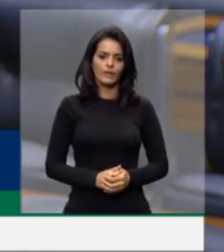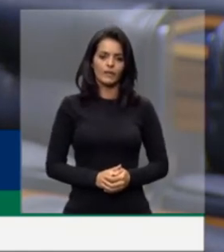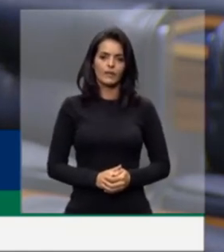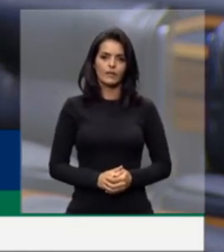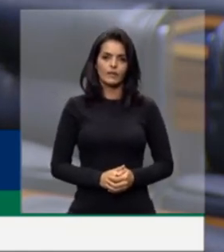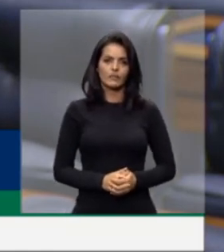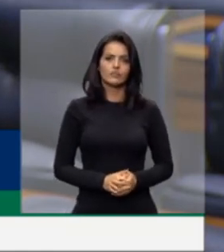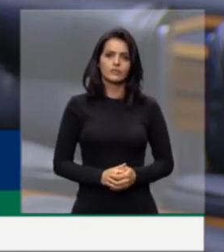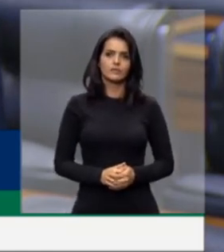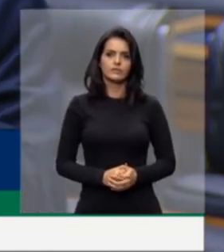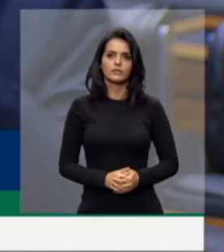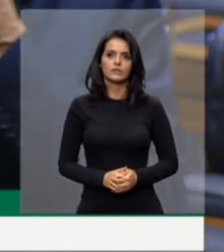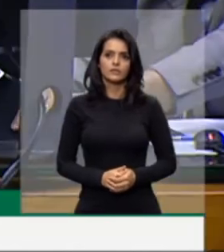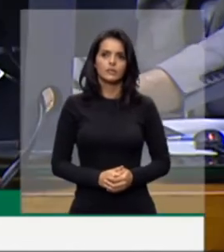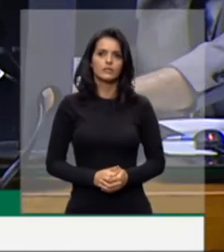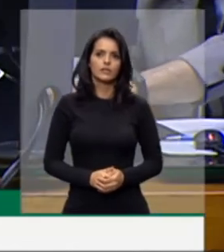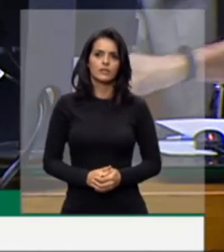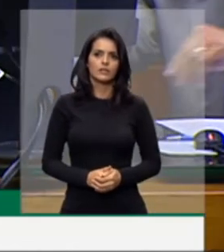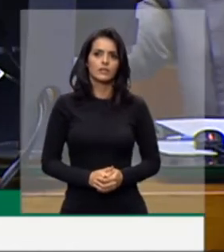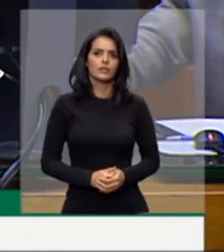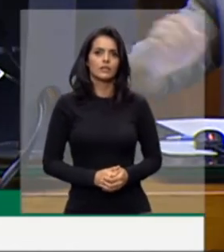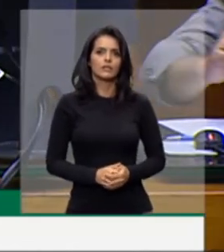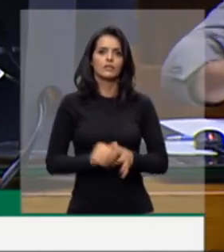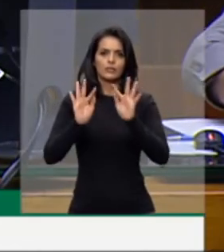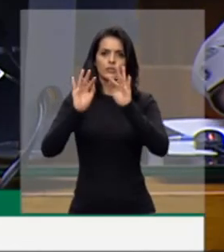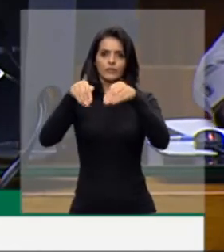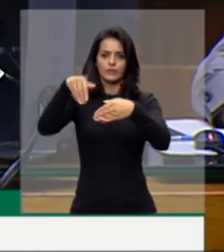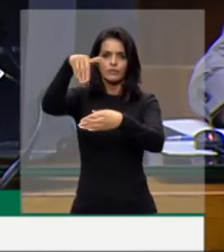SEJA, VOTEM SIM PARA QUE POSSAMOS NOS APROFUNDAR NA MELHOR DISCUSSÃO DESSA MATÉRIA QUE COMO VEIO É